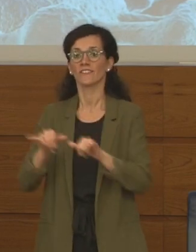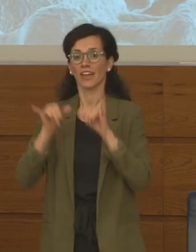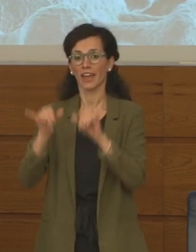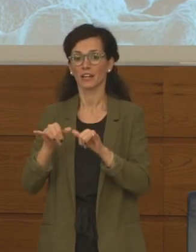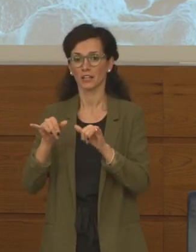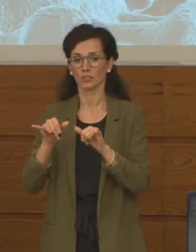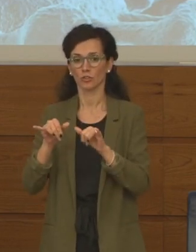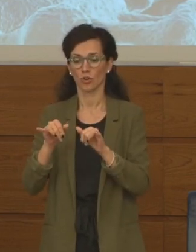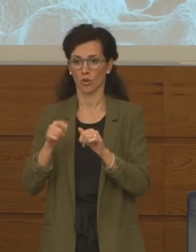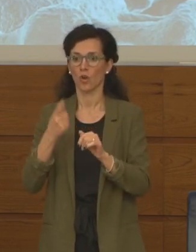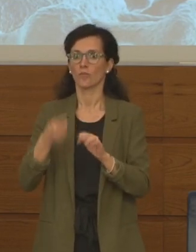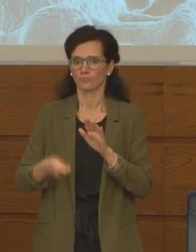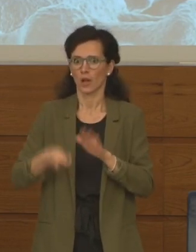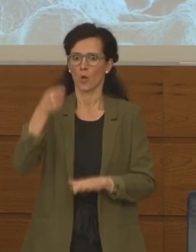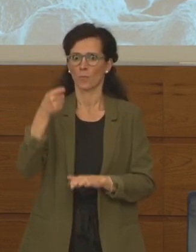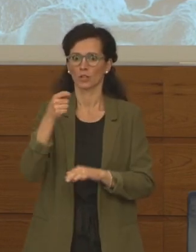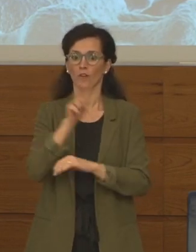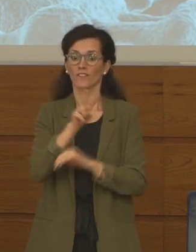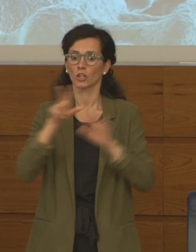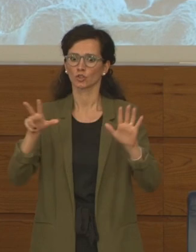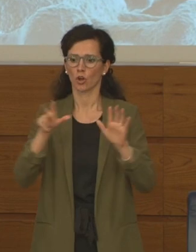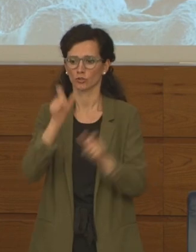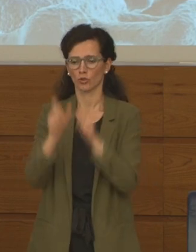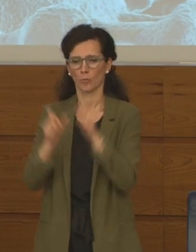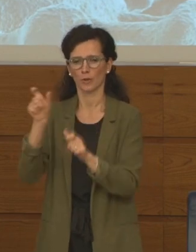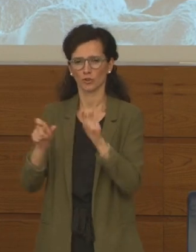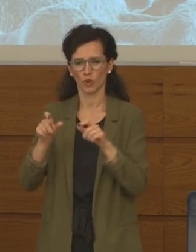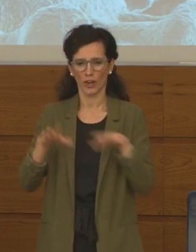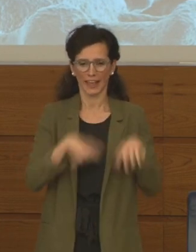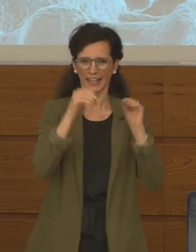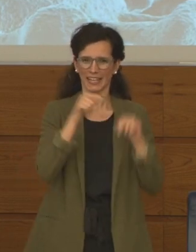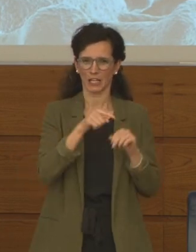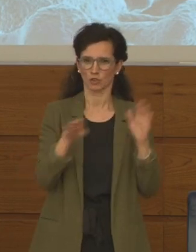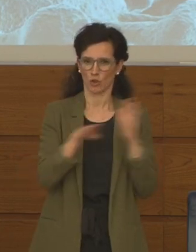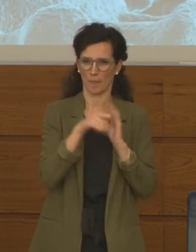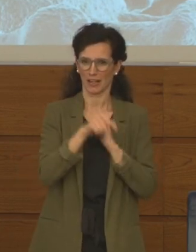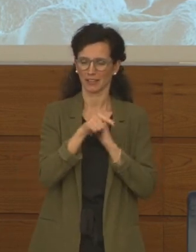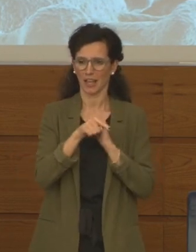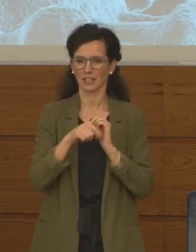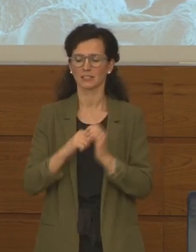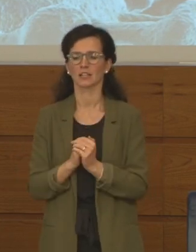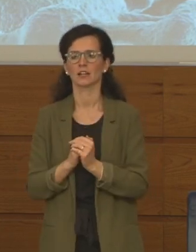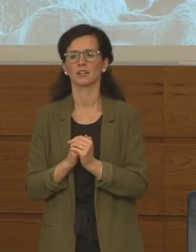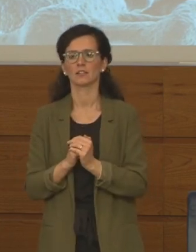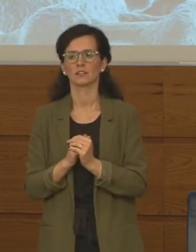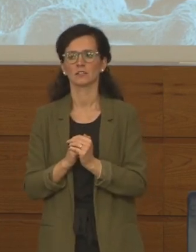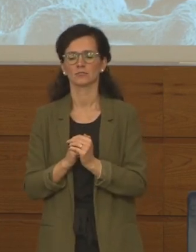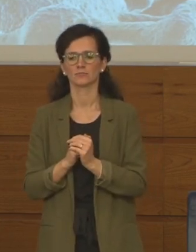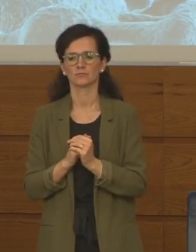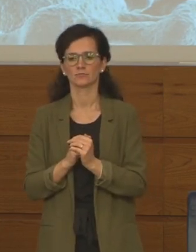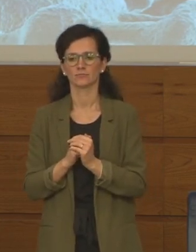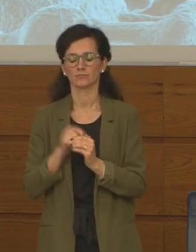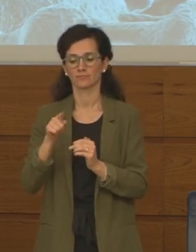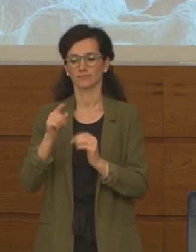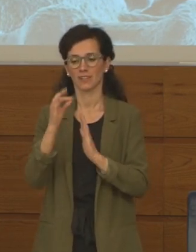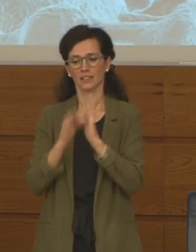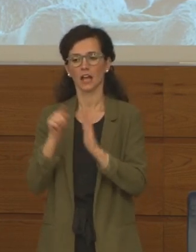un incremento di 28 unità rispetto al punto precedente, il dato del Veneto è 43